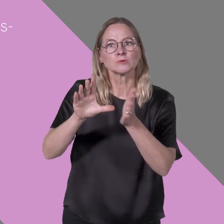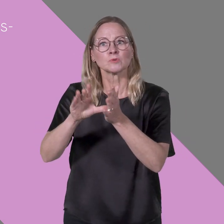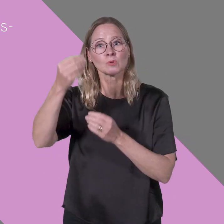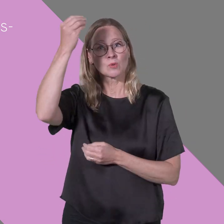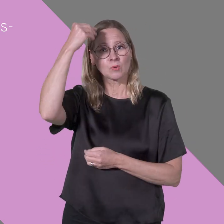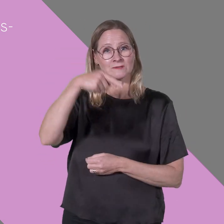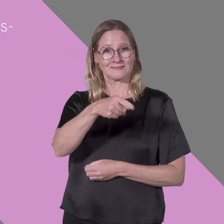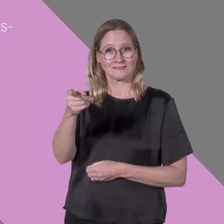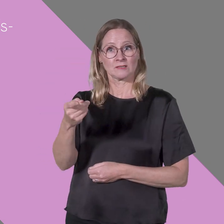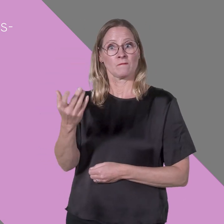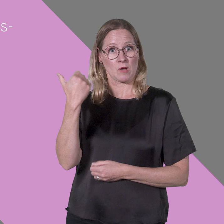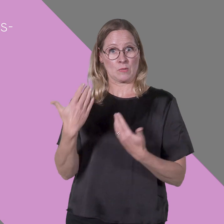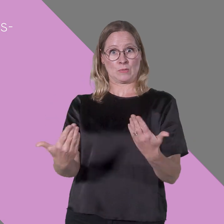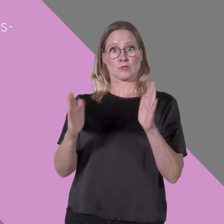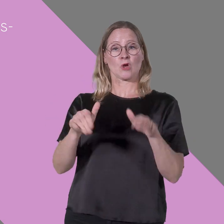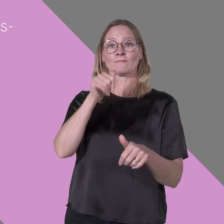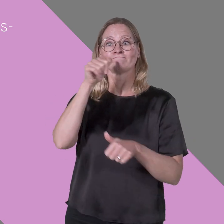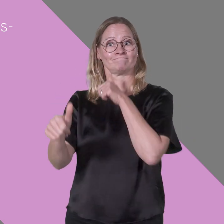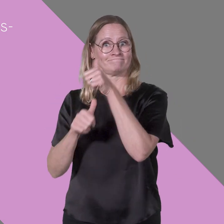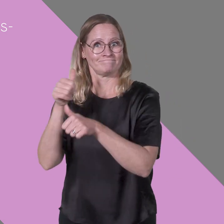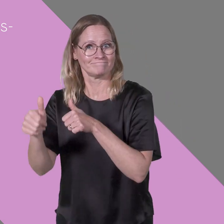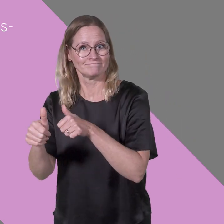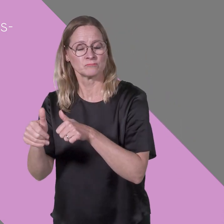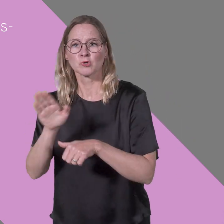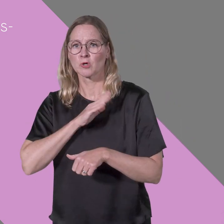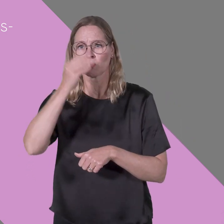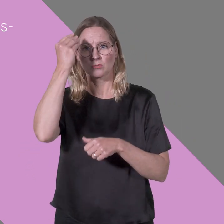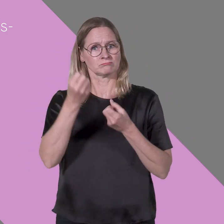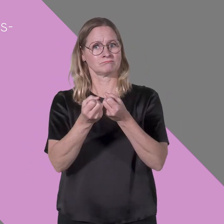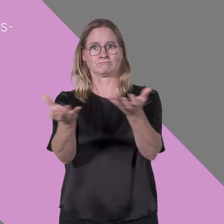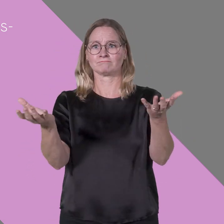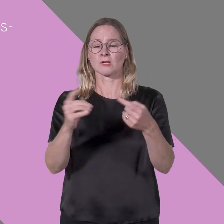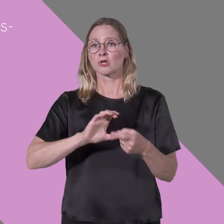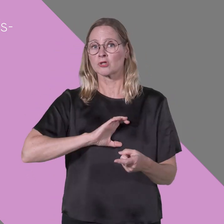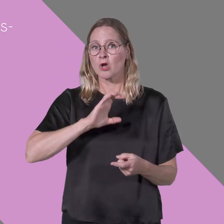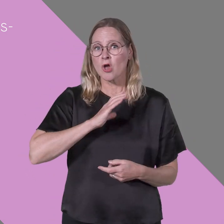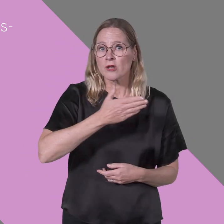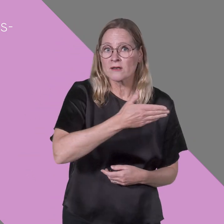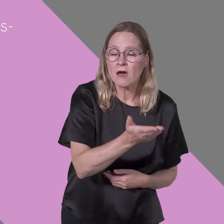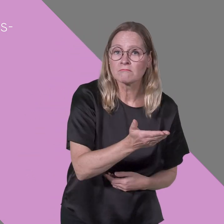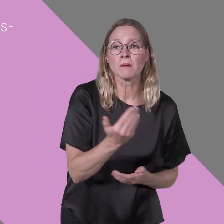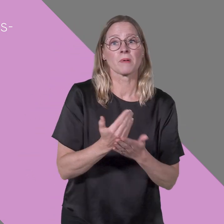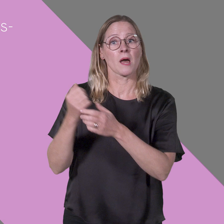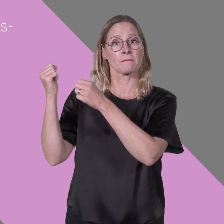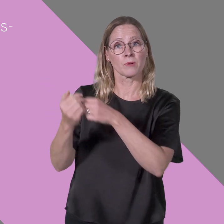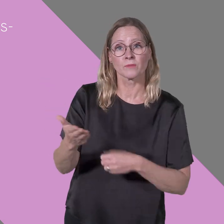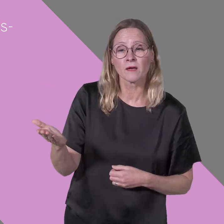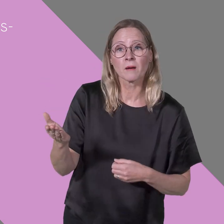ja syksyn kursseista voi nyt ilmoittautua. Tarjolla on kursseja niin codille, maahanmuuttajille, -